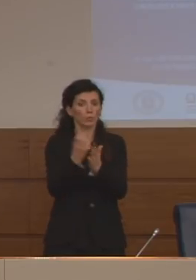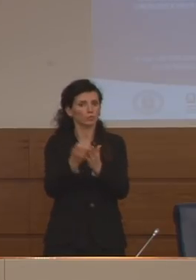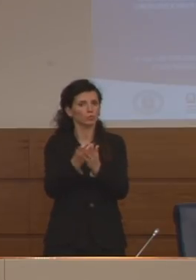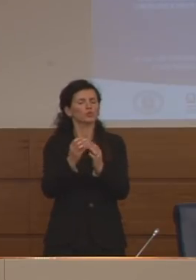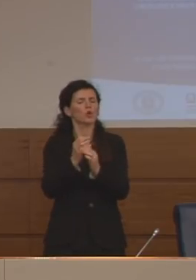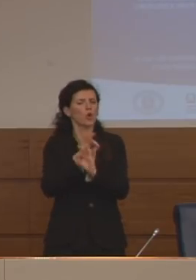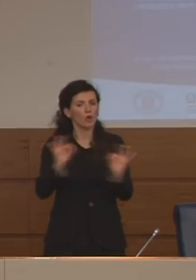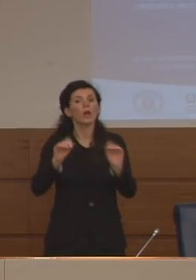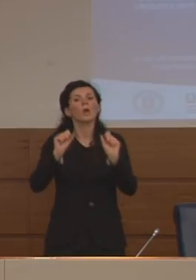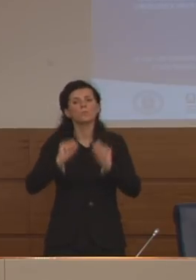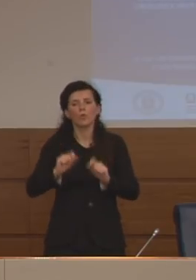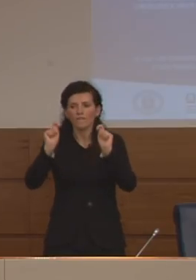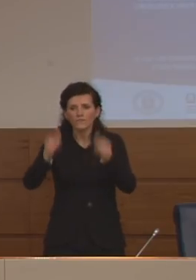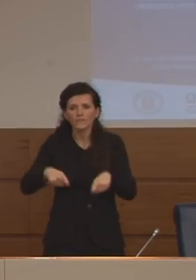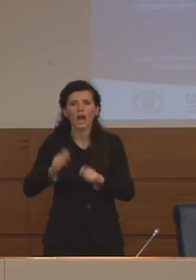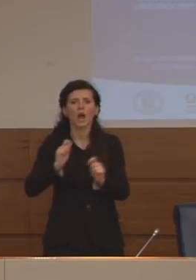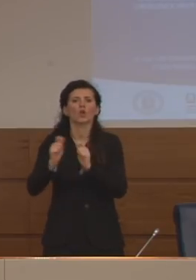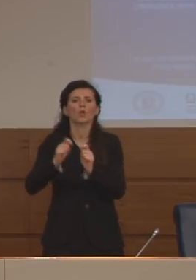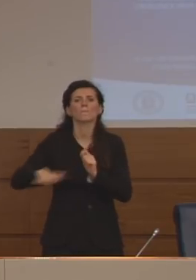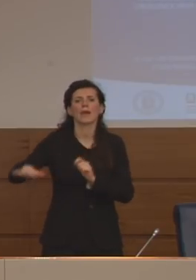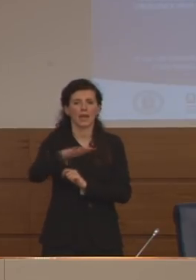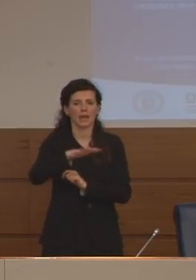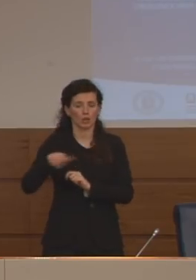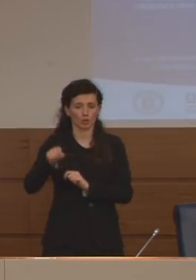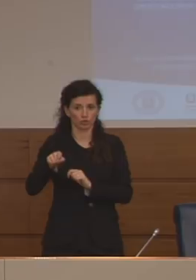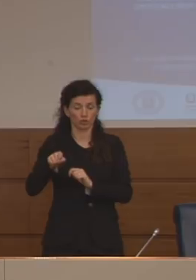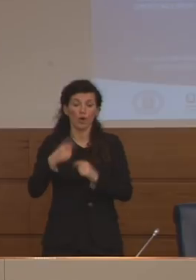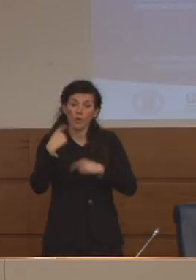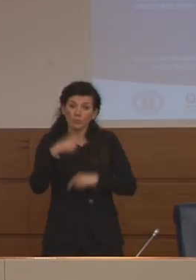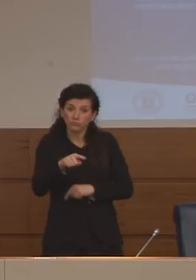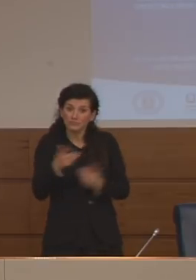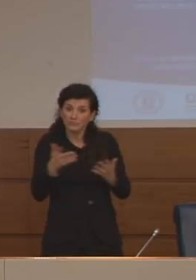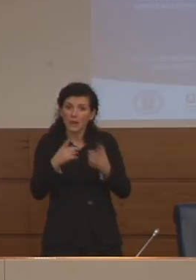mascherine chirurgiche, che è una fattispecie specifica e che sono dei